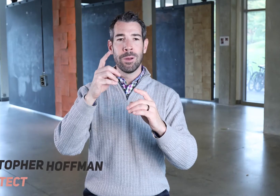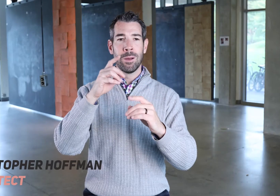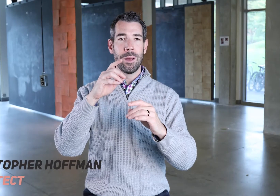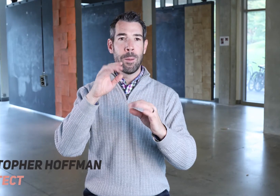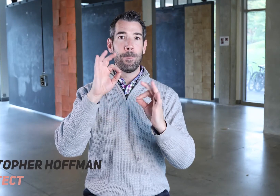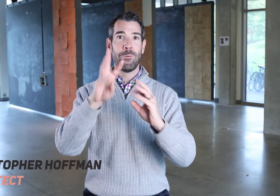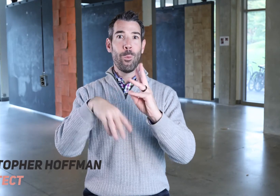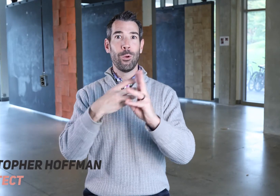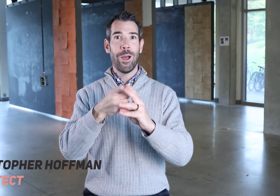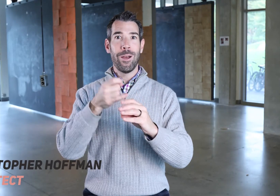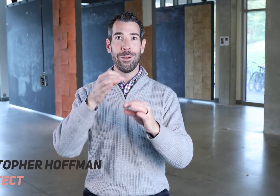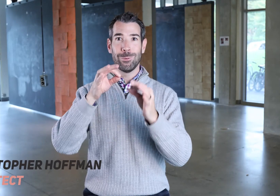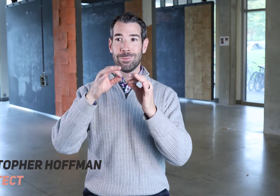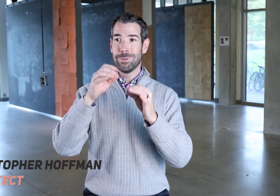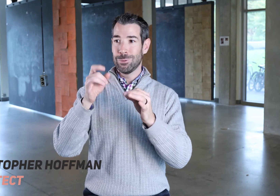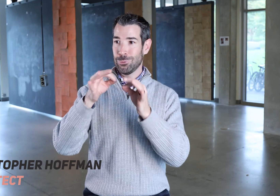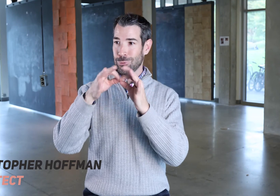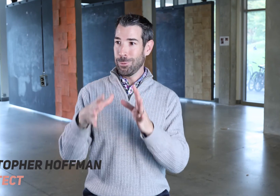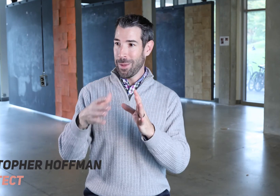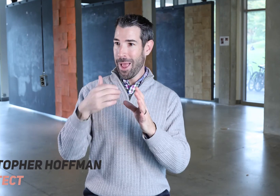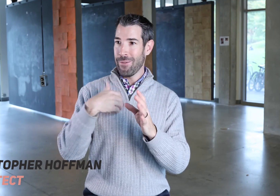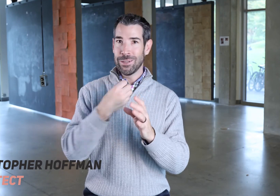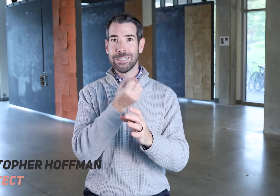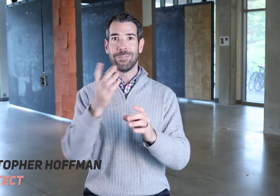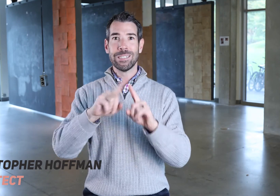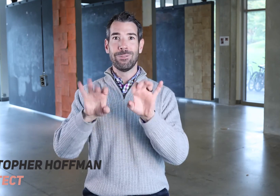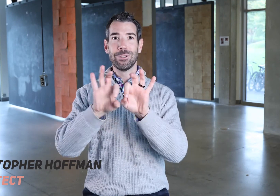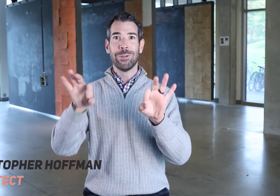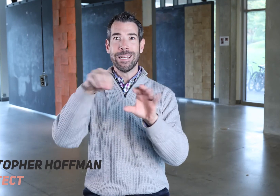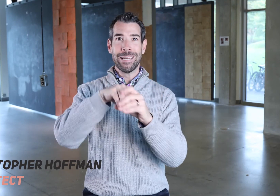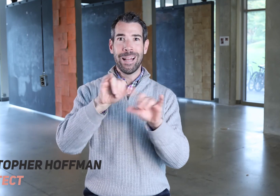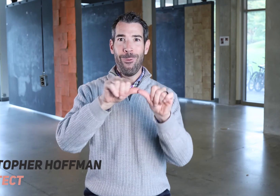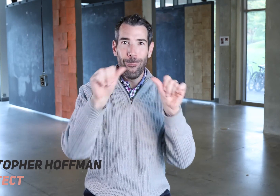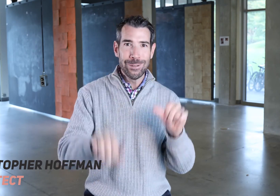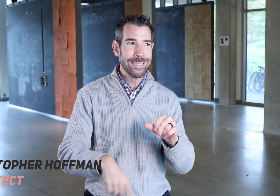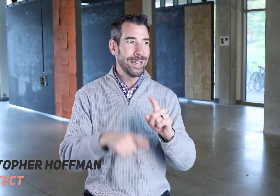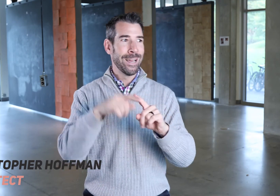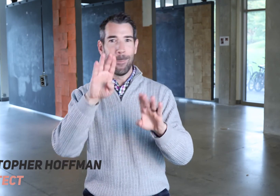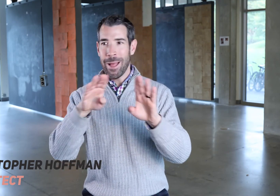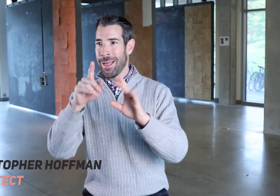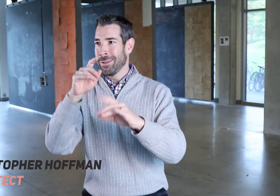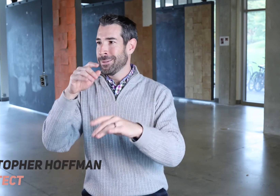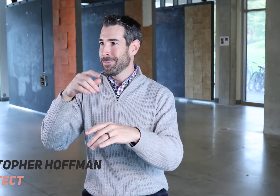En un mundo perfecto habría un intérprete con varios grados diferentes, en arquitectura,